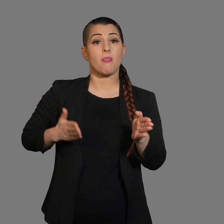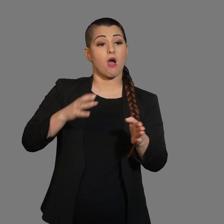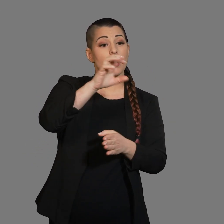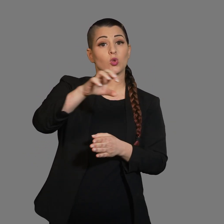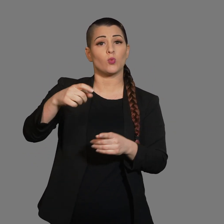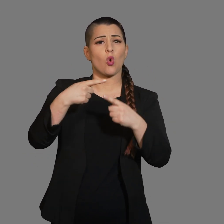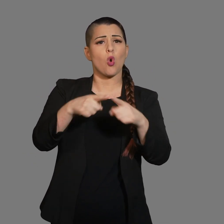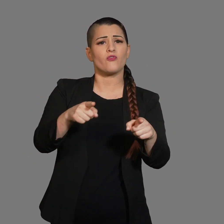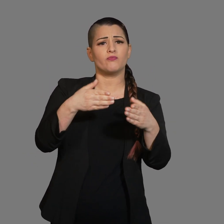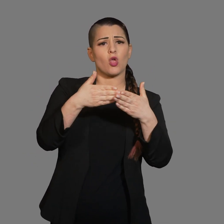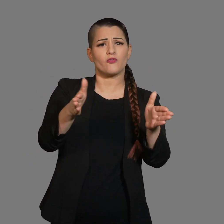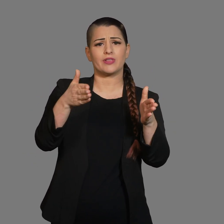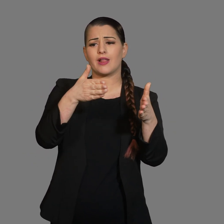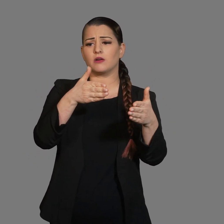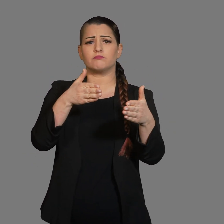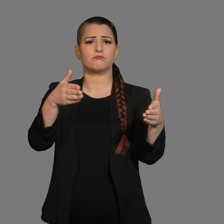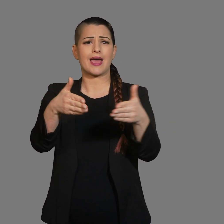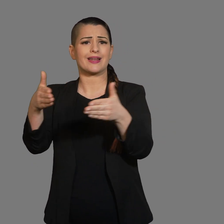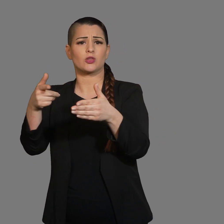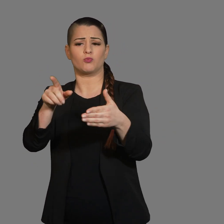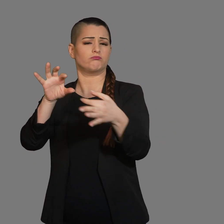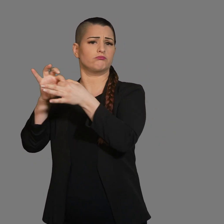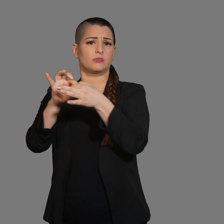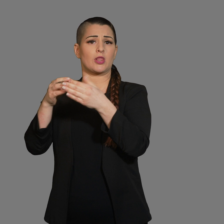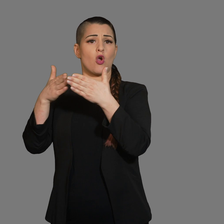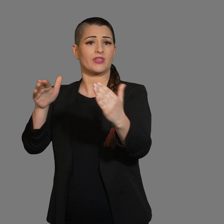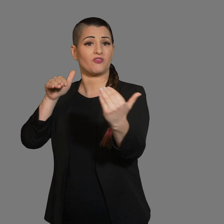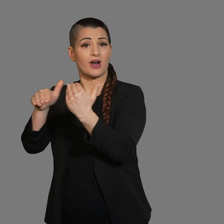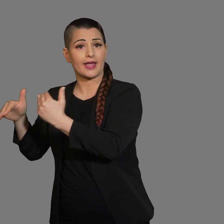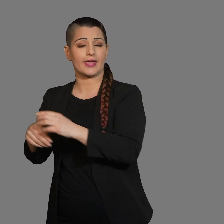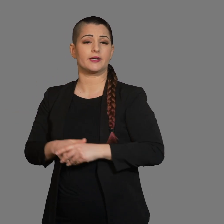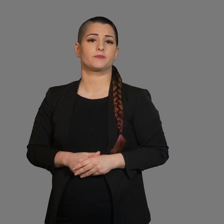Bahnhöfe und andere Einrichtungen des öffentlichen Verkehrs